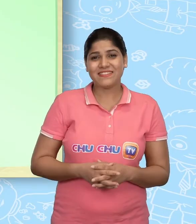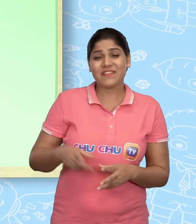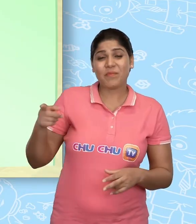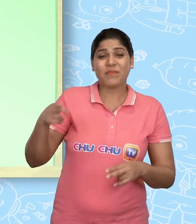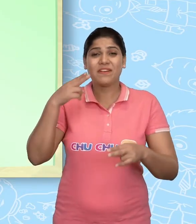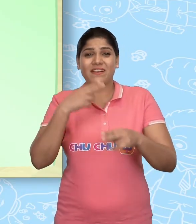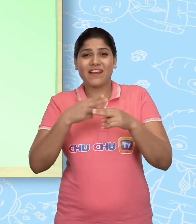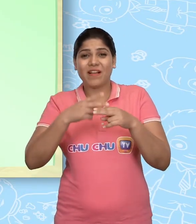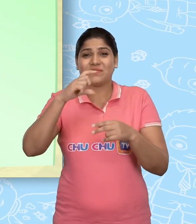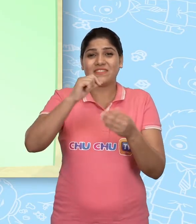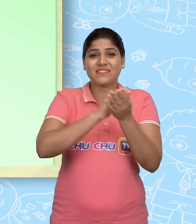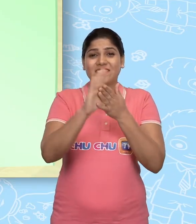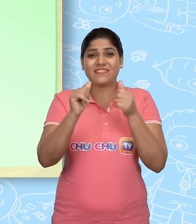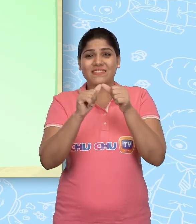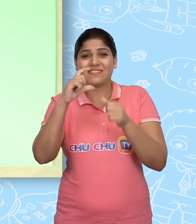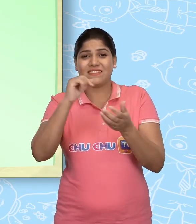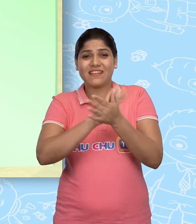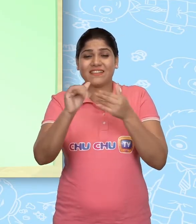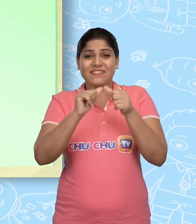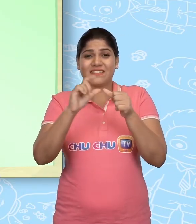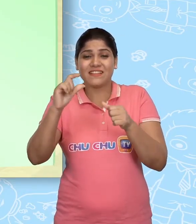ChaCha को अपना नाम रंग से लिखकर खूब मज़्ज़ा आया।